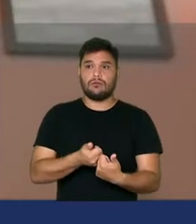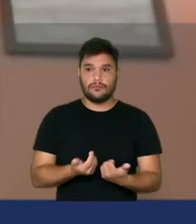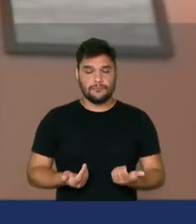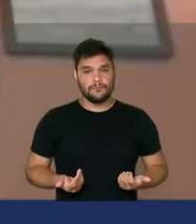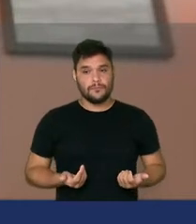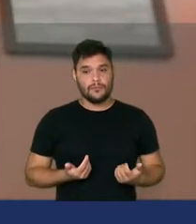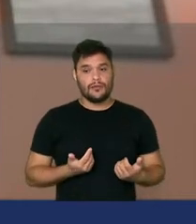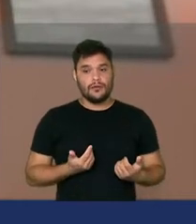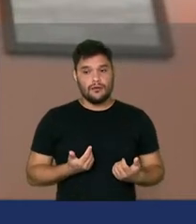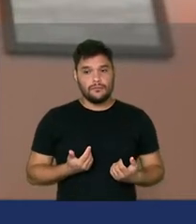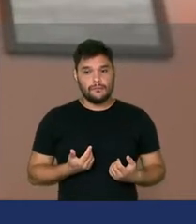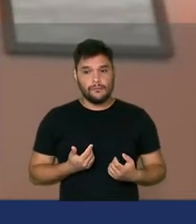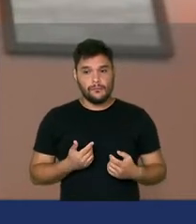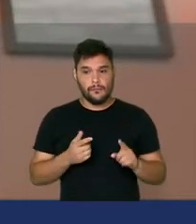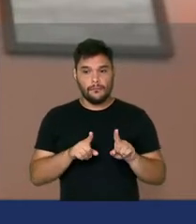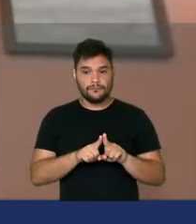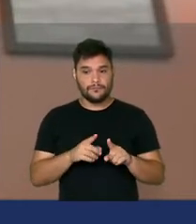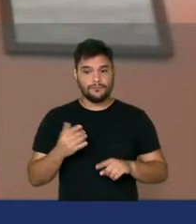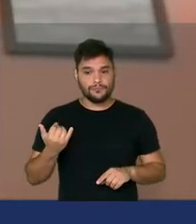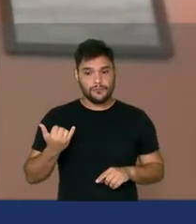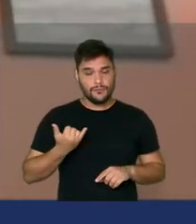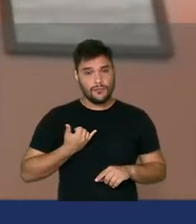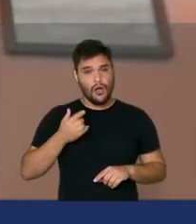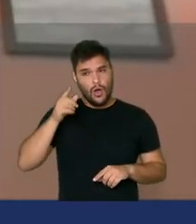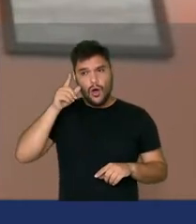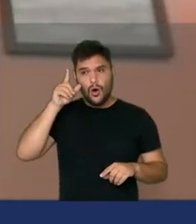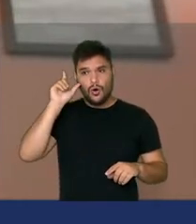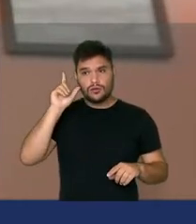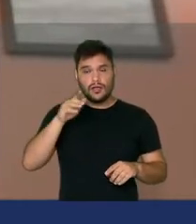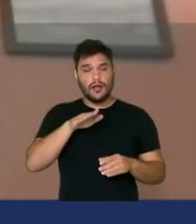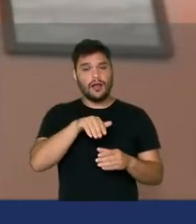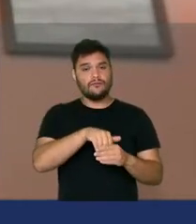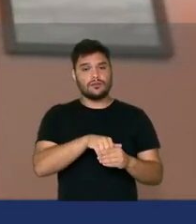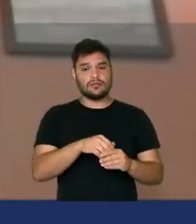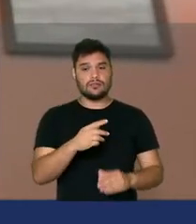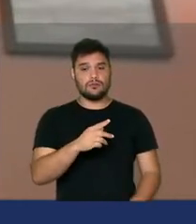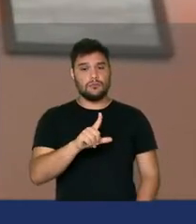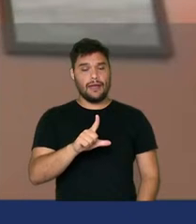INÚMERAS VEZES RECLAMOU QUANDO OS RELATÓRIOS ERAM COLOCADOS A CONTENTO, NÃO POR ACASO NO DIA DE ONTEM A